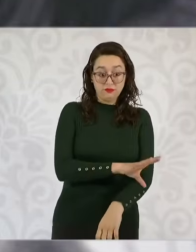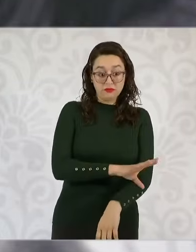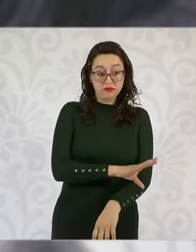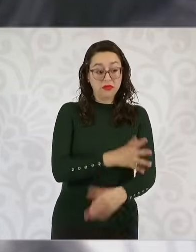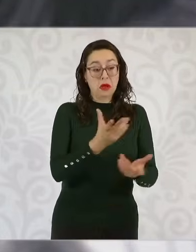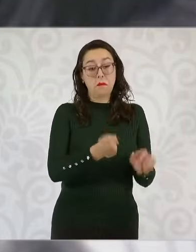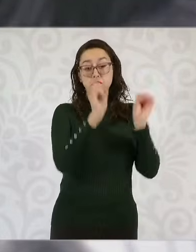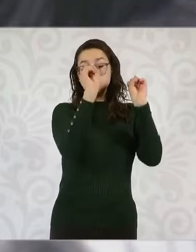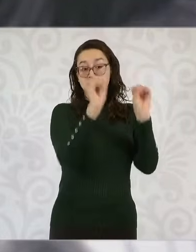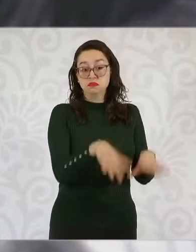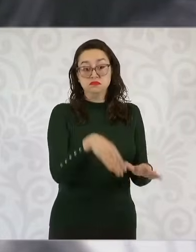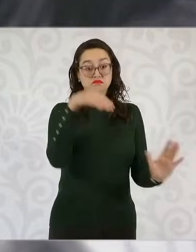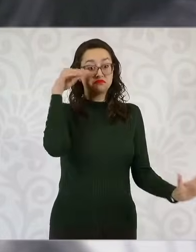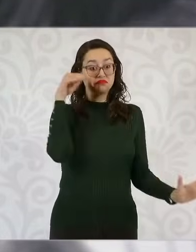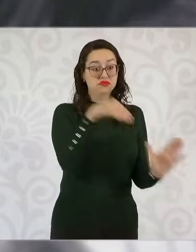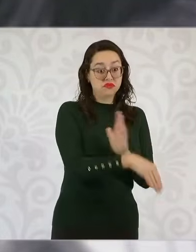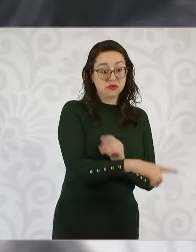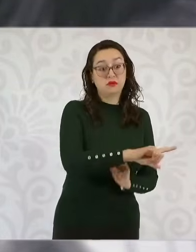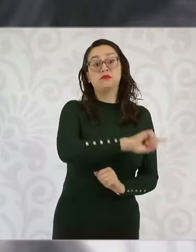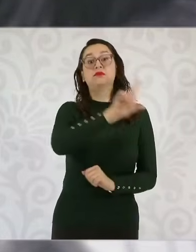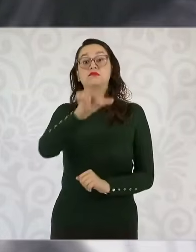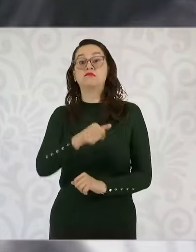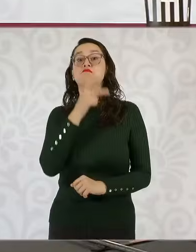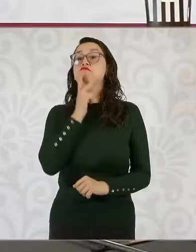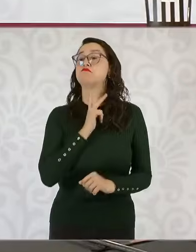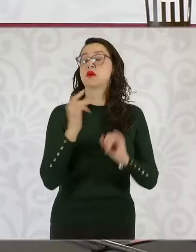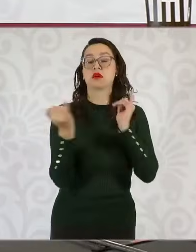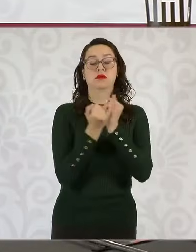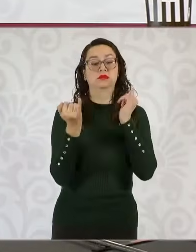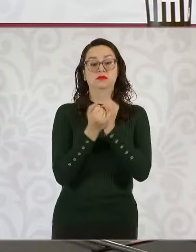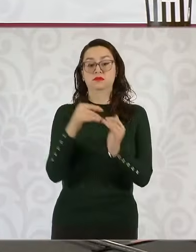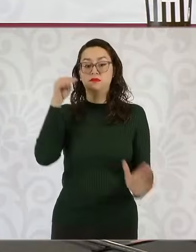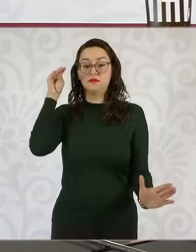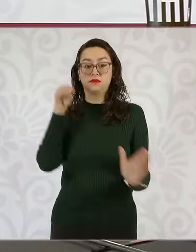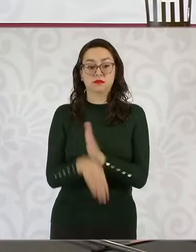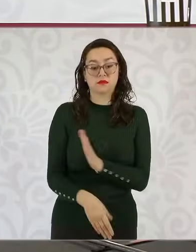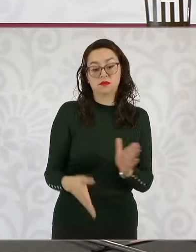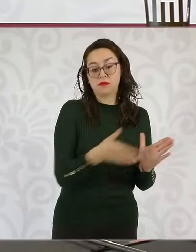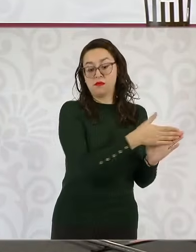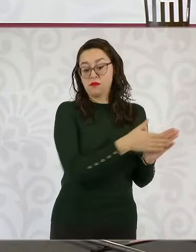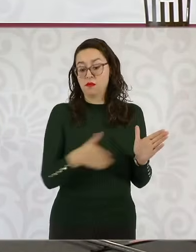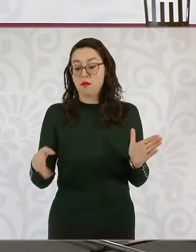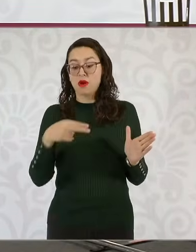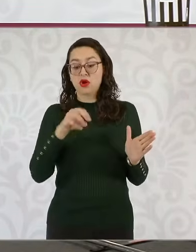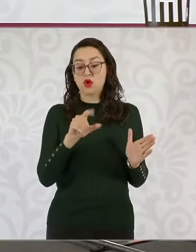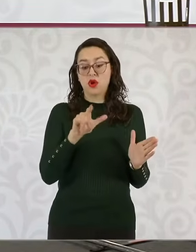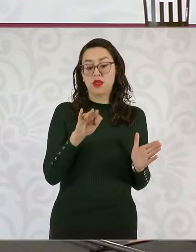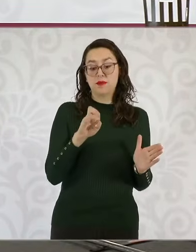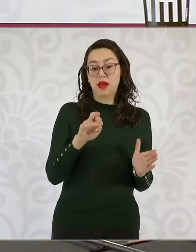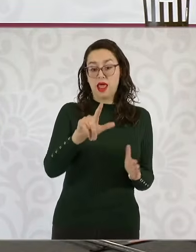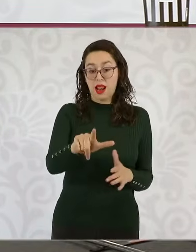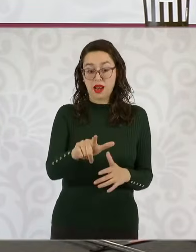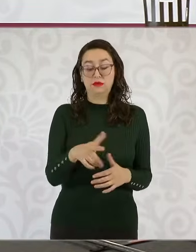y debilitado durante el periodo neoliberal la mal llamada reforma energética de 2013 que fue